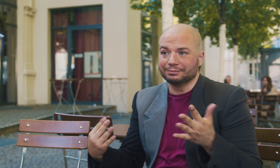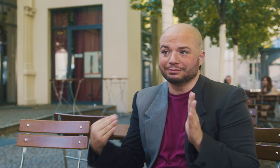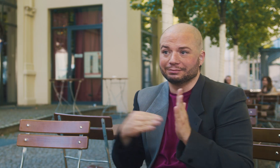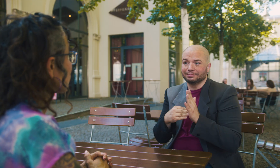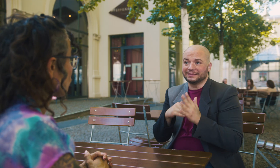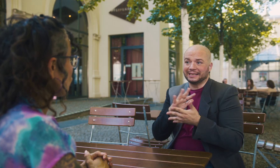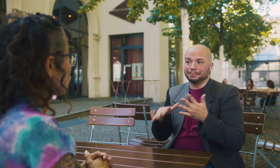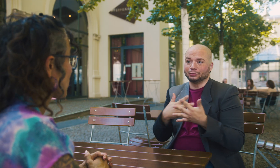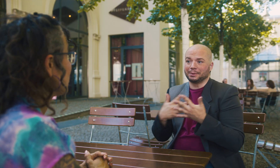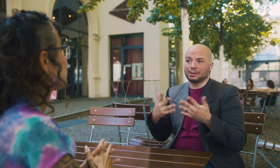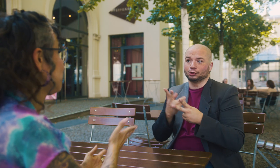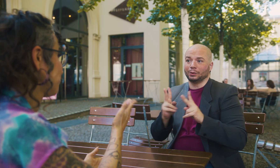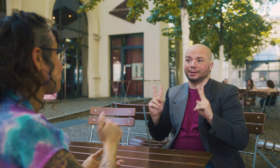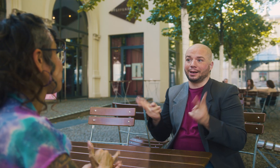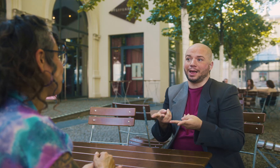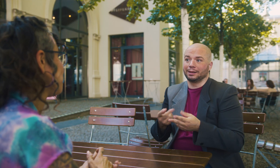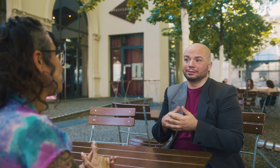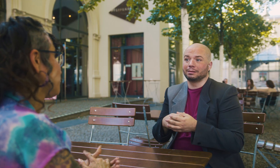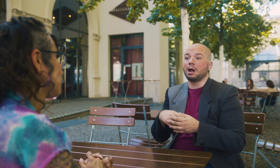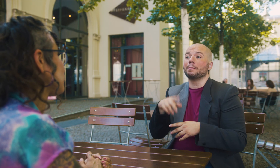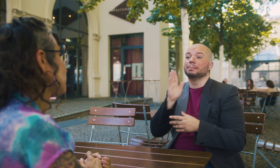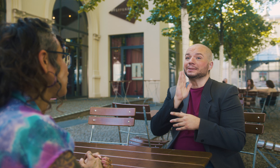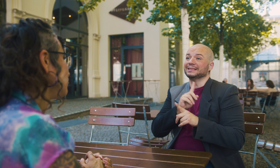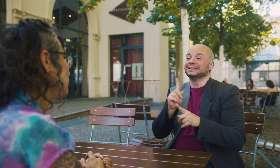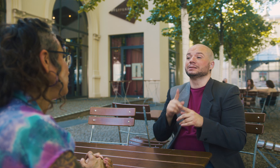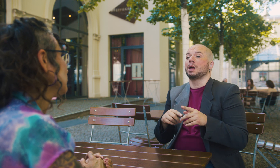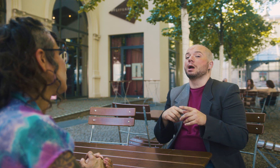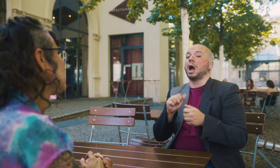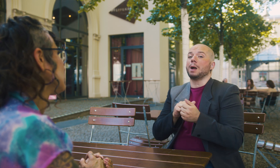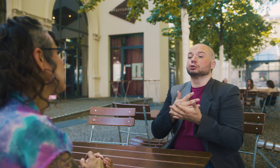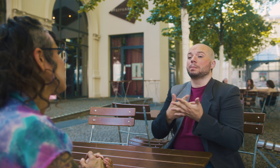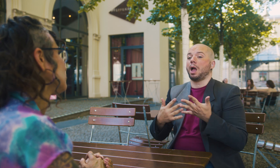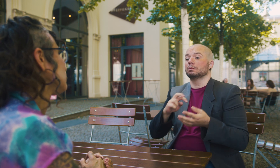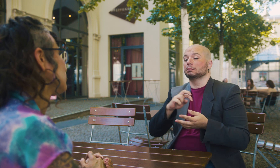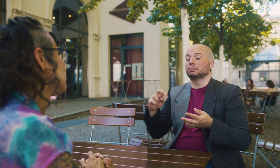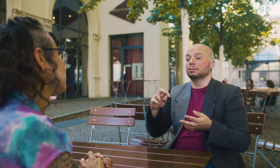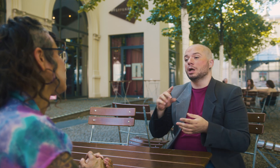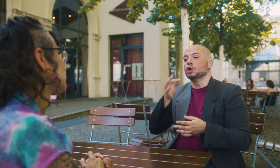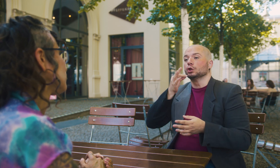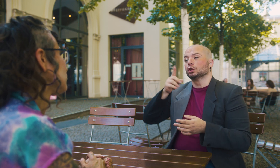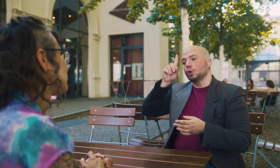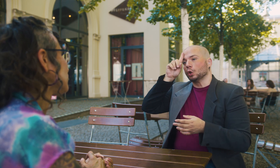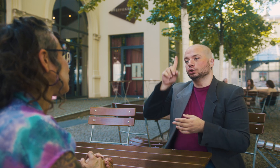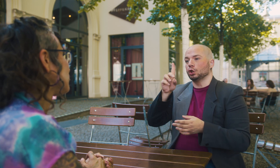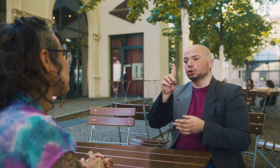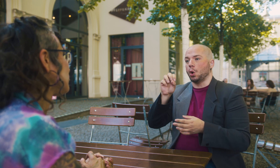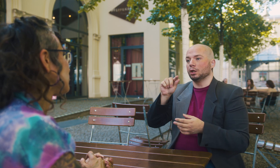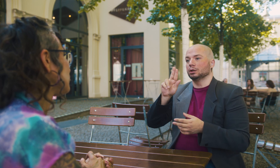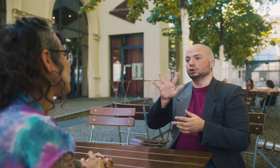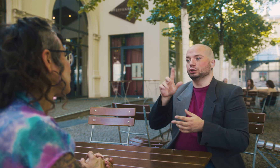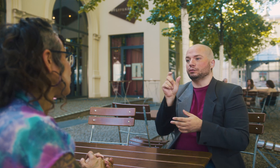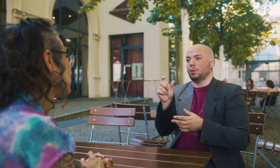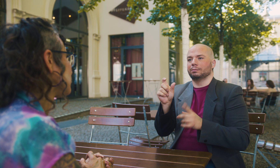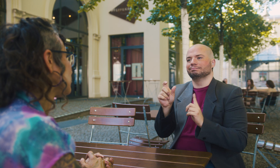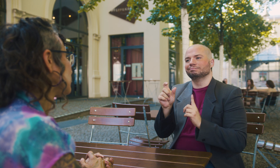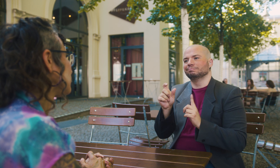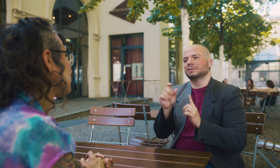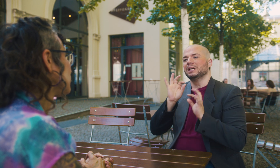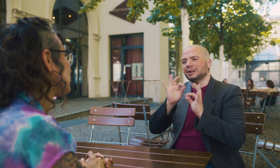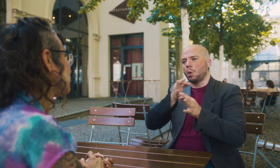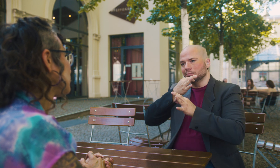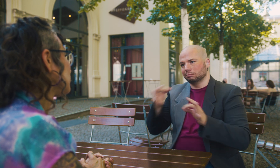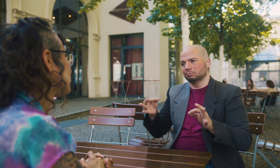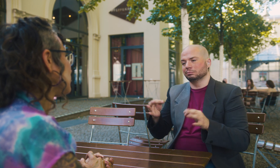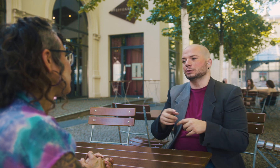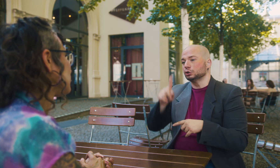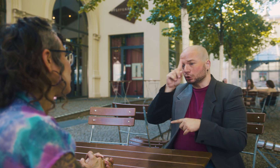müsste sehr genau formuliert werden, was das bedeuten würde.